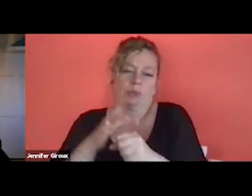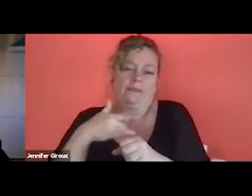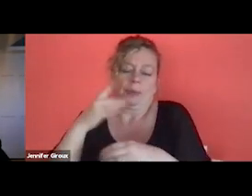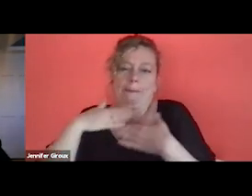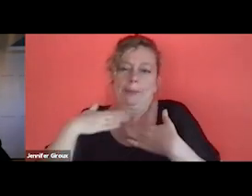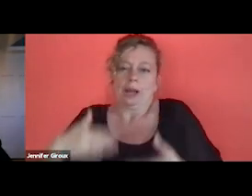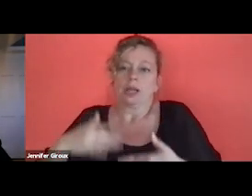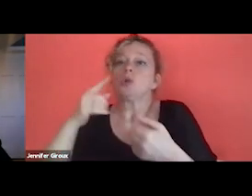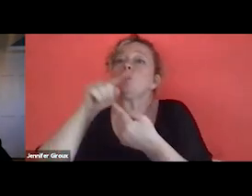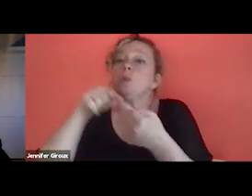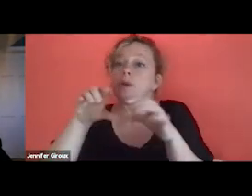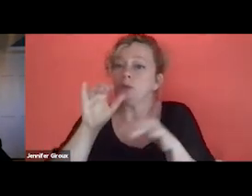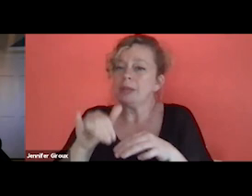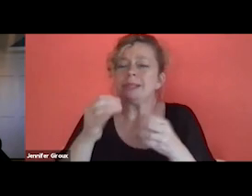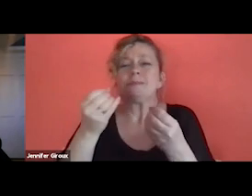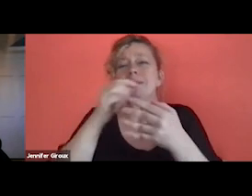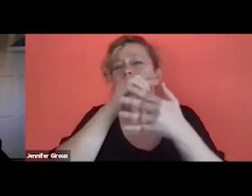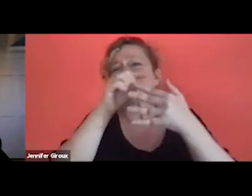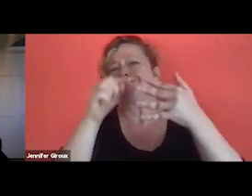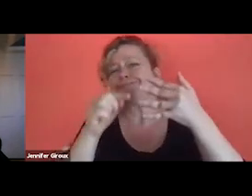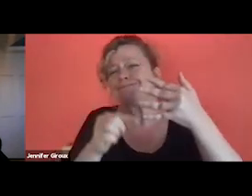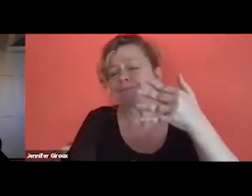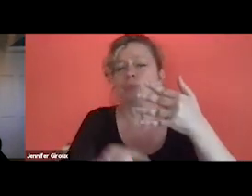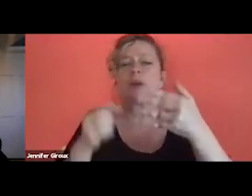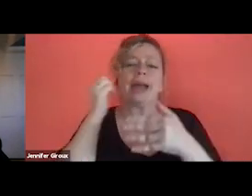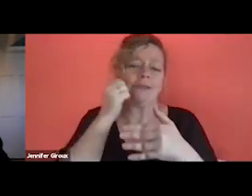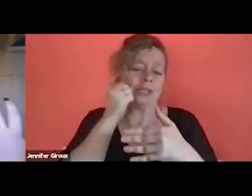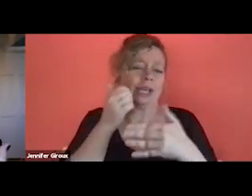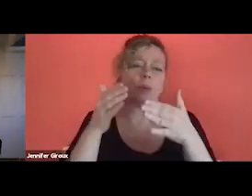cuando hacemos eso. Hay muchas formas de relajarse todos los días.